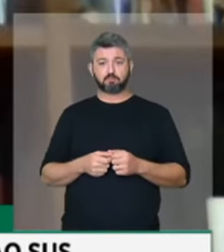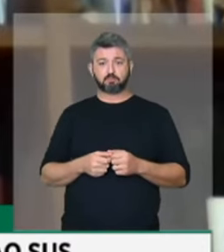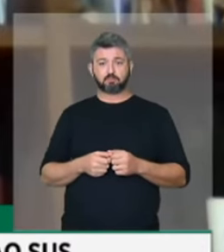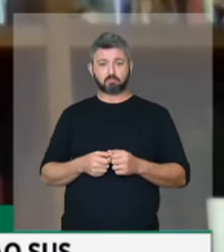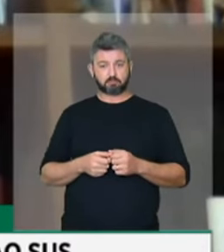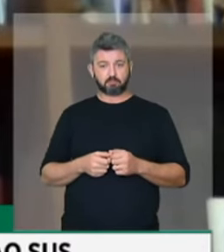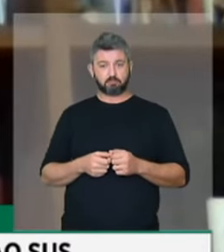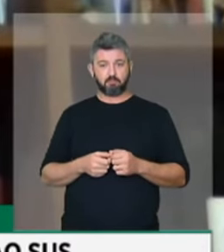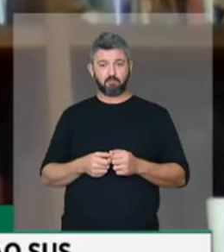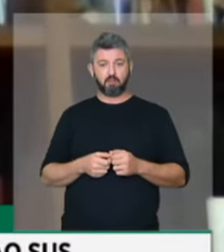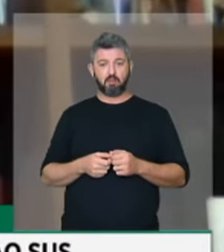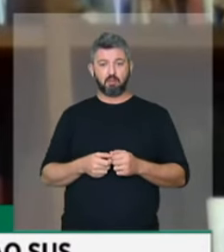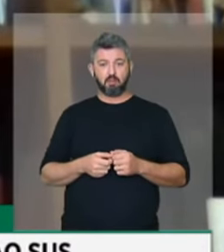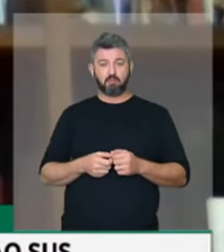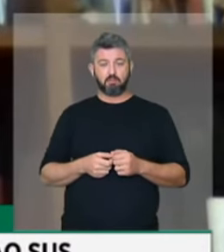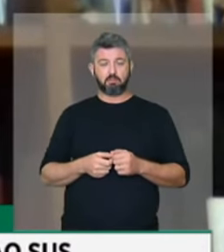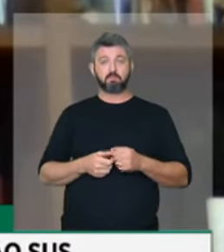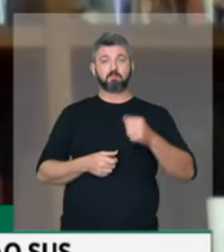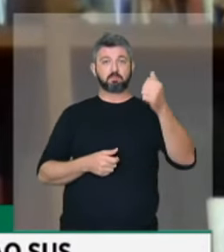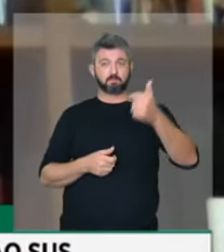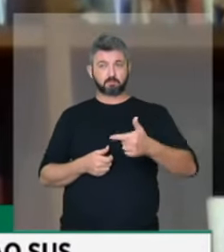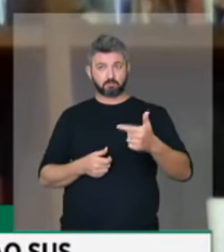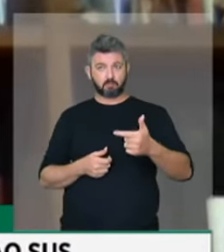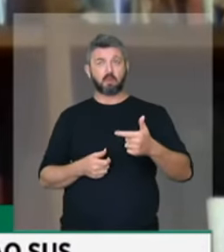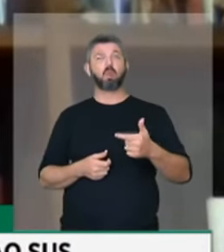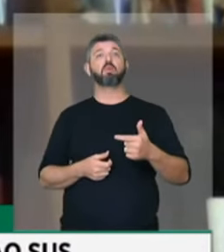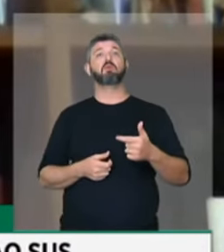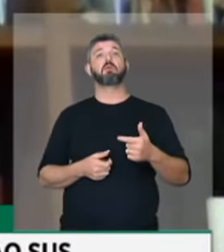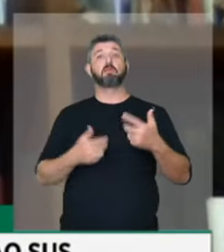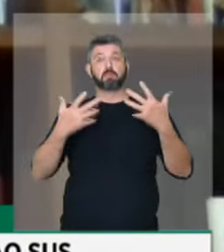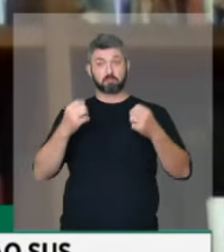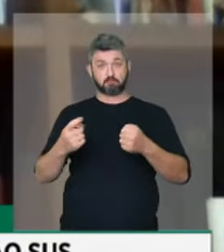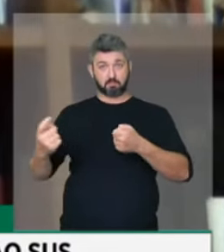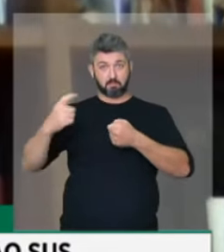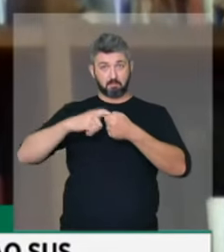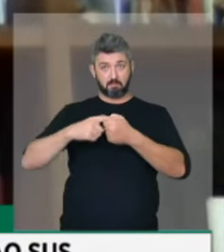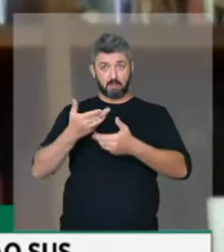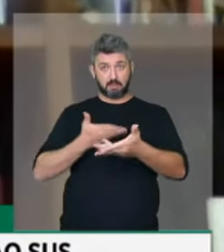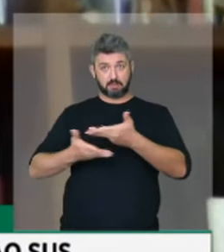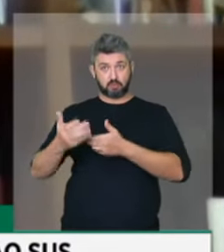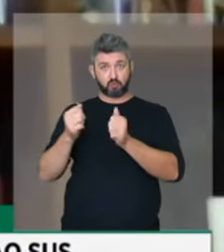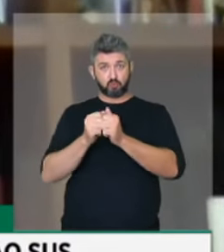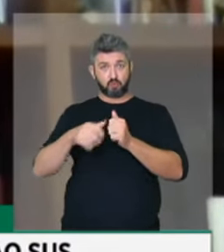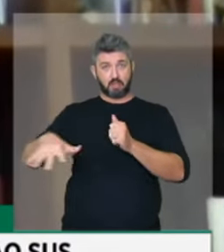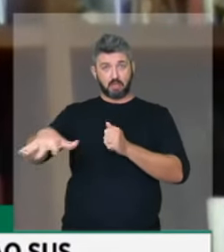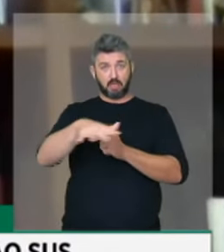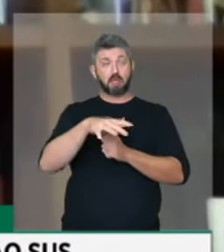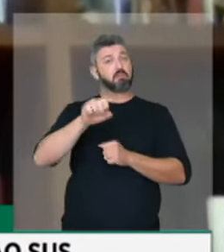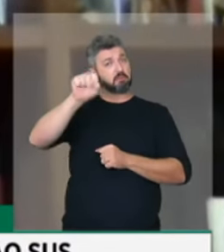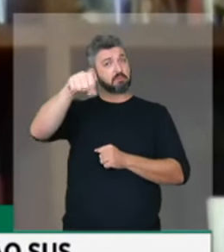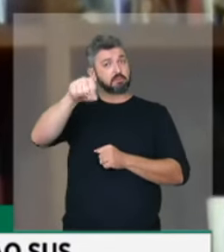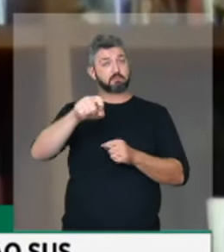REQUERIMENTO DE INFORMAÇÕES. SEGUNDO: VAMOS FAZER UMA PARCERIA COM OS SETORES? SIM. MAS QUANDO SE DIZ QUE 95% DOS LEITOS ESTÃO OCUPADOS EM SÃO